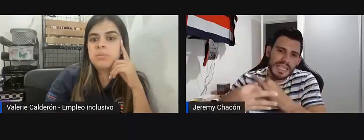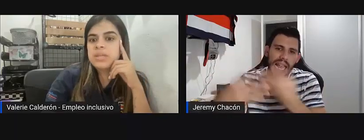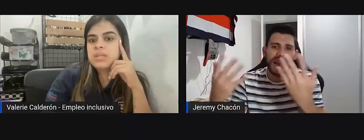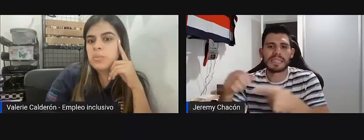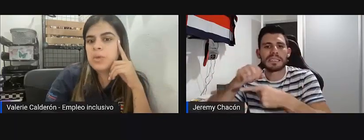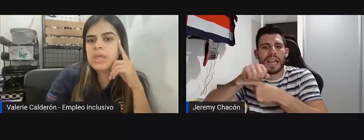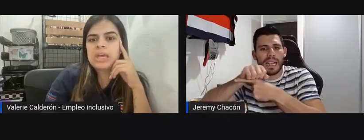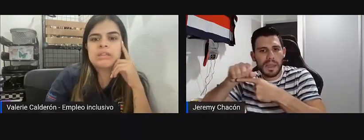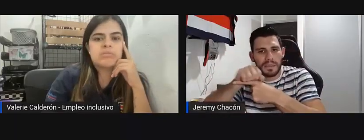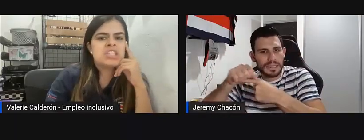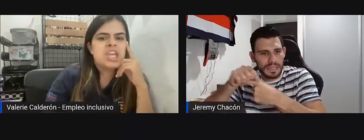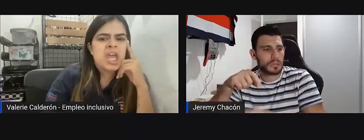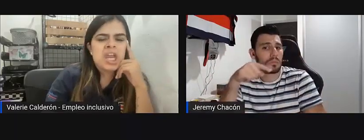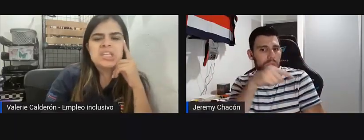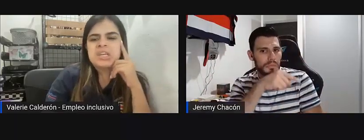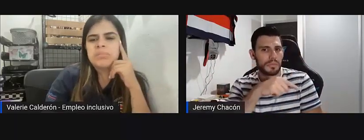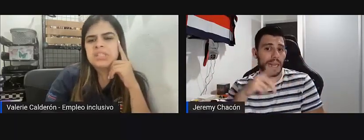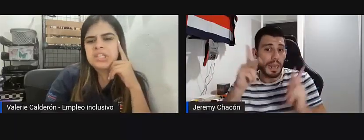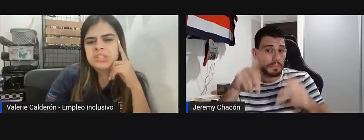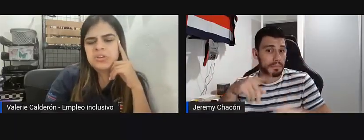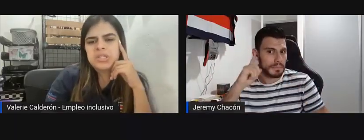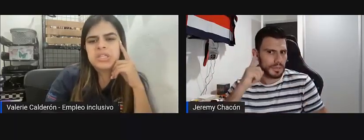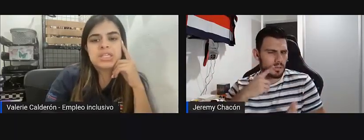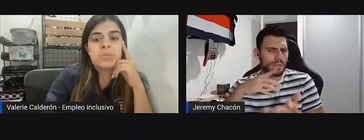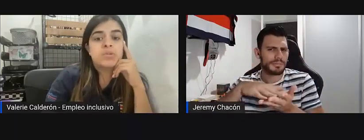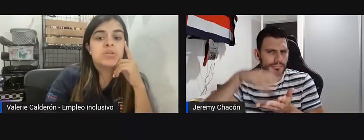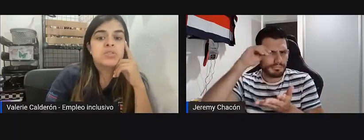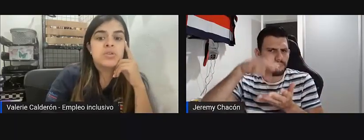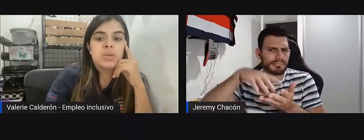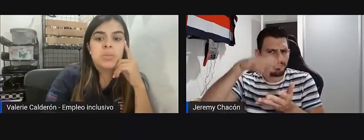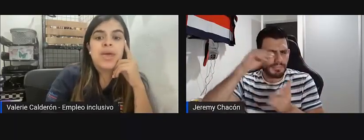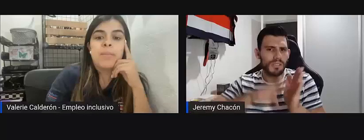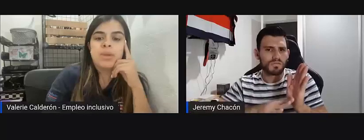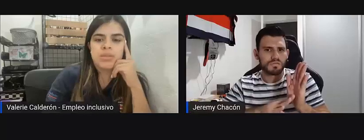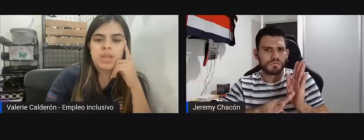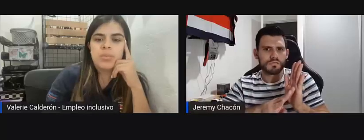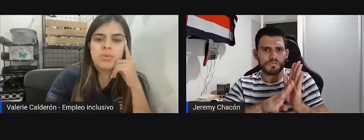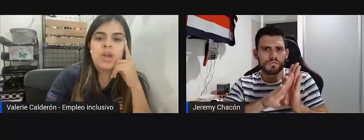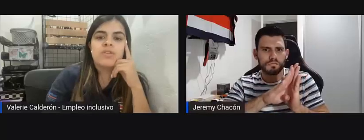misma empresa puede dar talleres capacitaciones que esa persona sorda pueda aprender y pueda